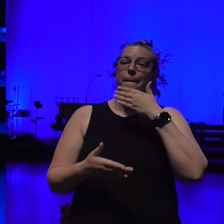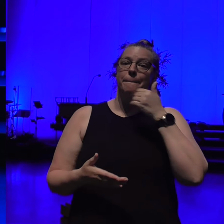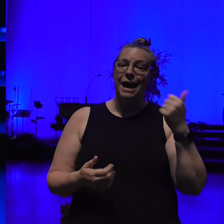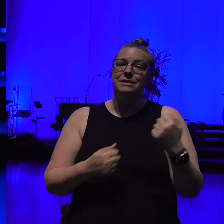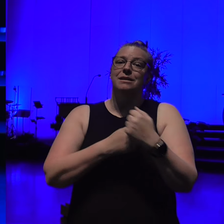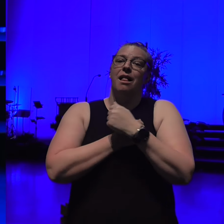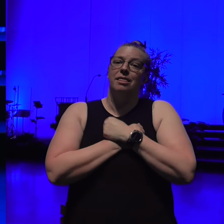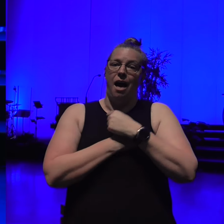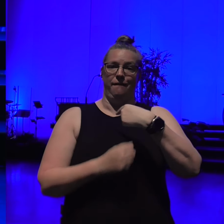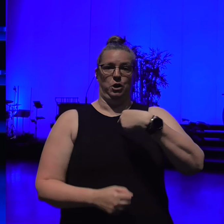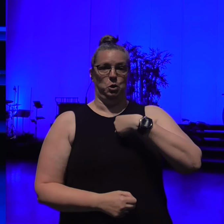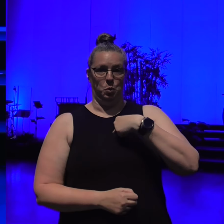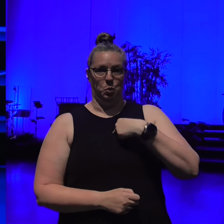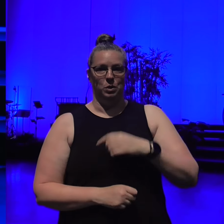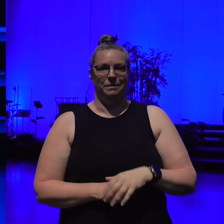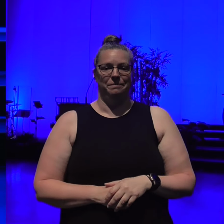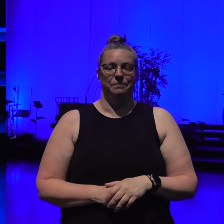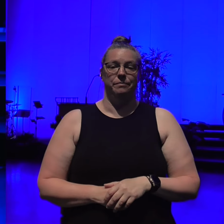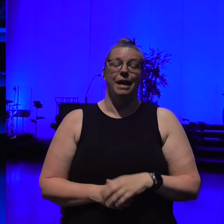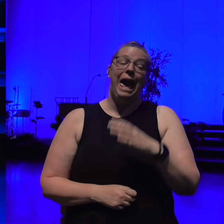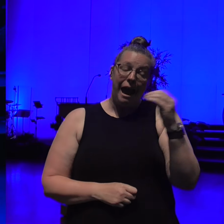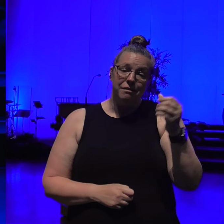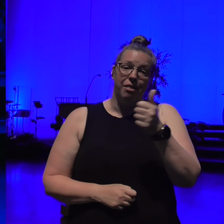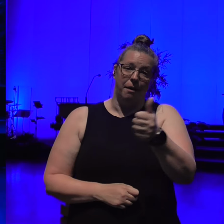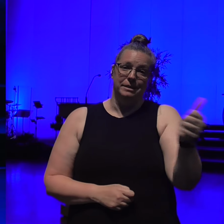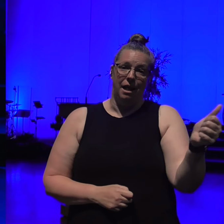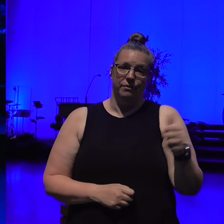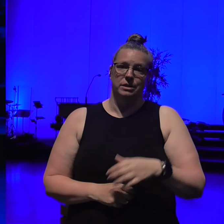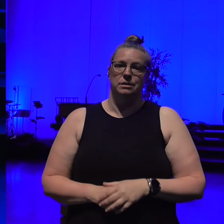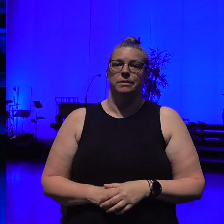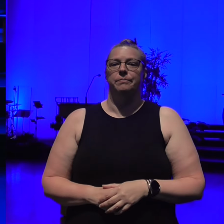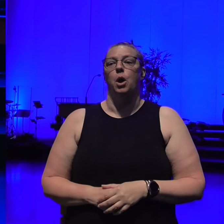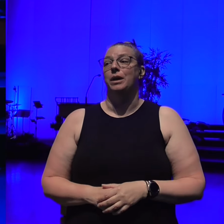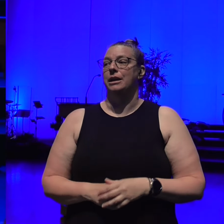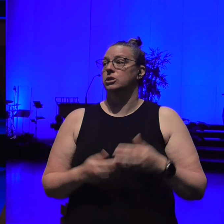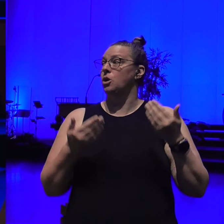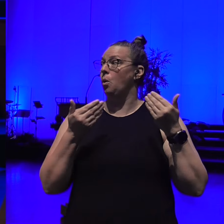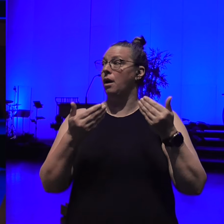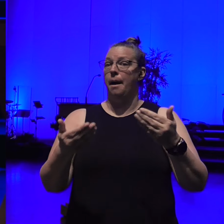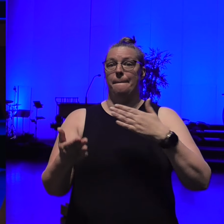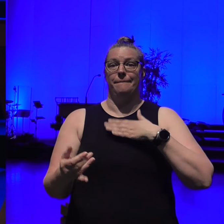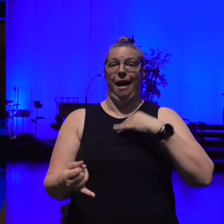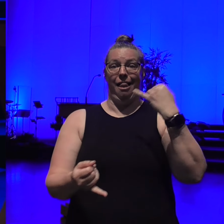amarse mejor a sí mismos. Y eso me lleva a este último punto sobre la vulnerabilidad consciente: